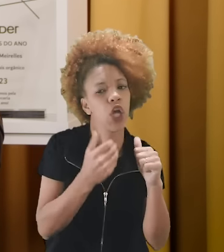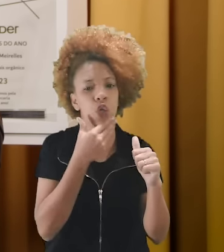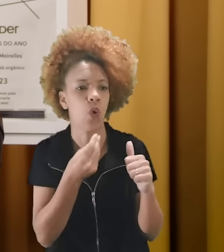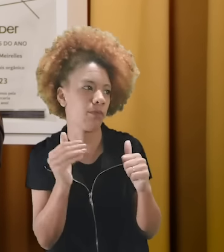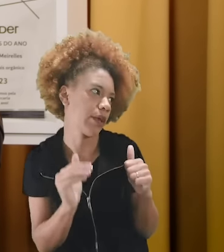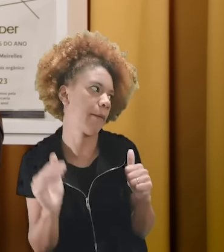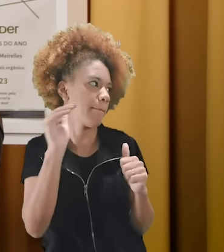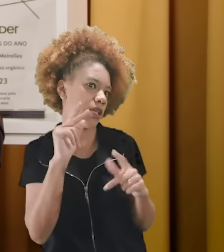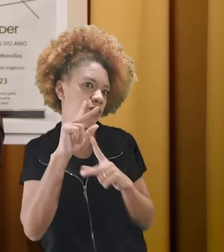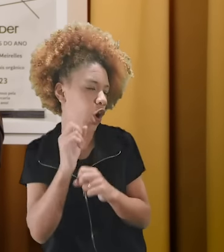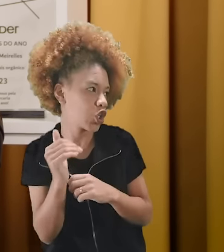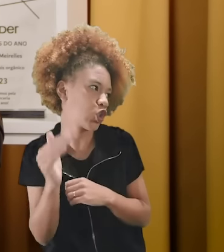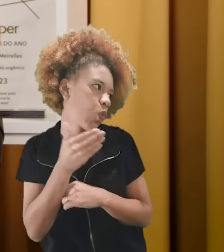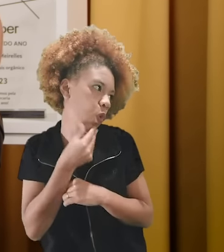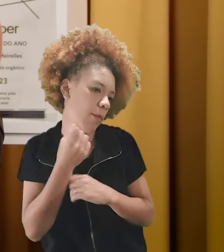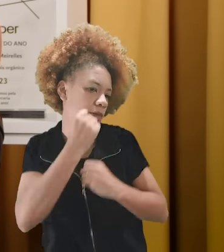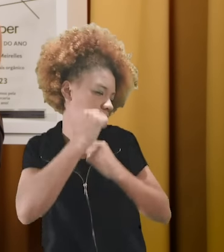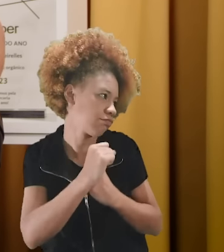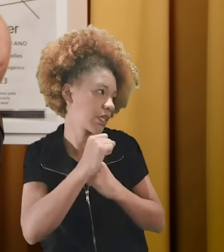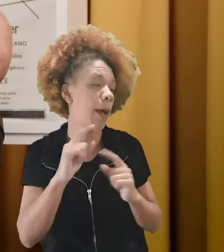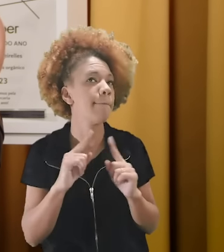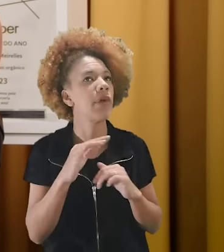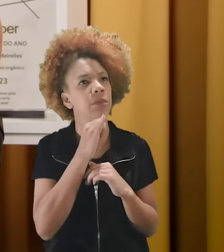que o homem Ele vai prevalecer a força e por isso vai agora quando você tá indo para um lugar que